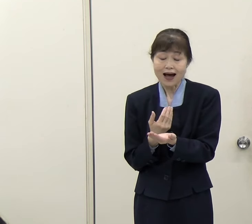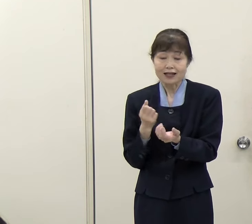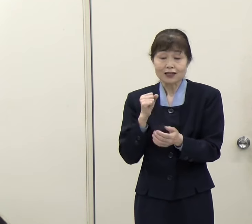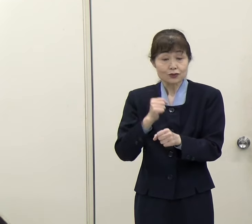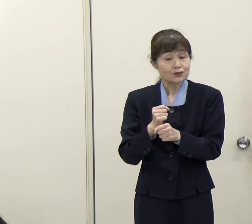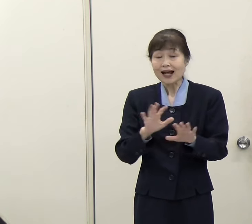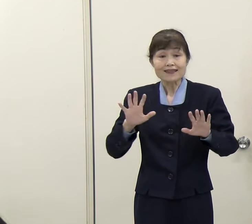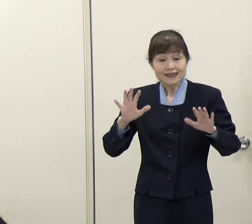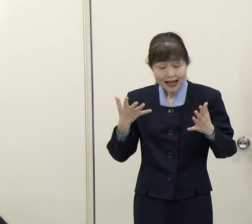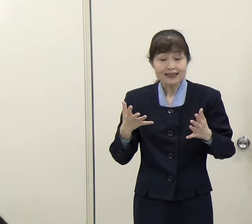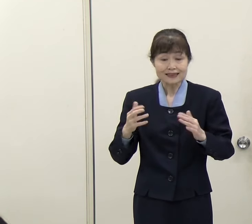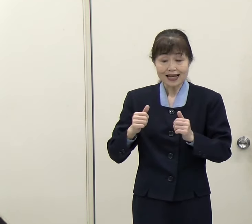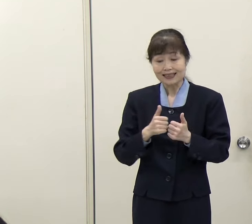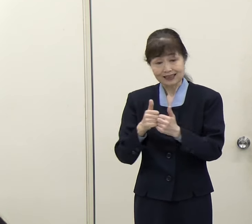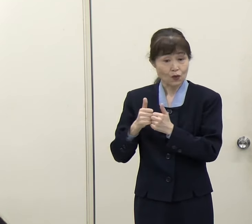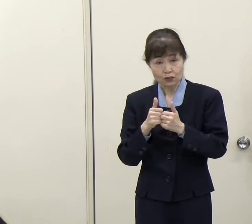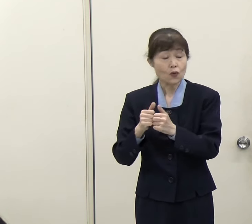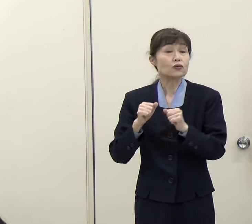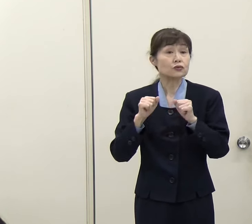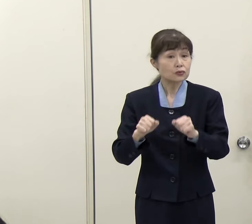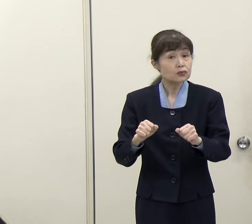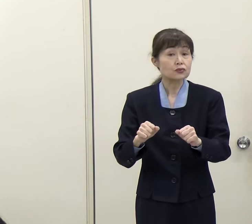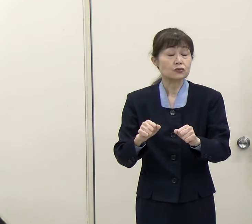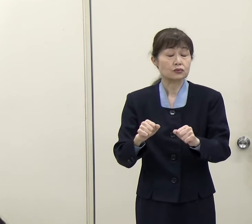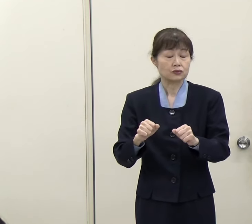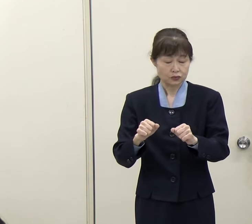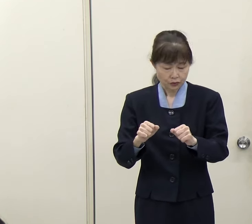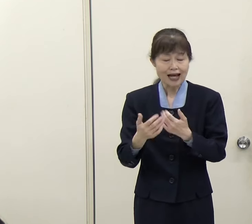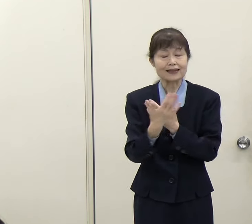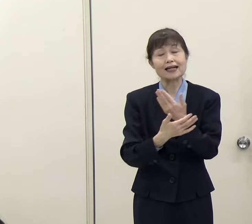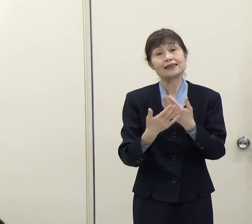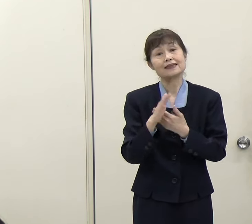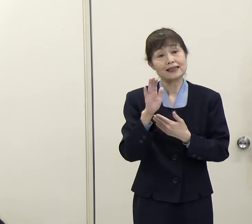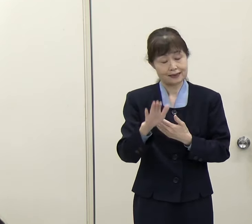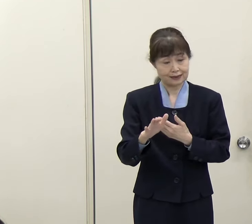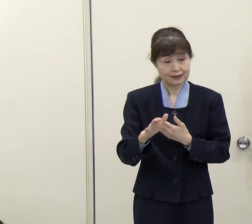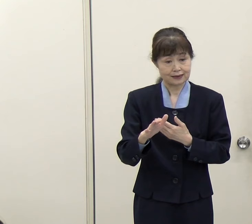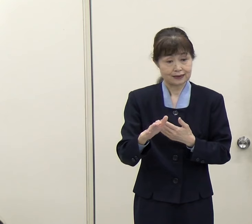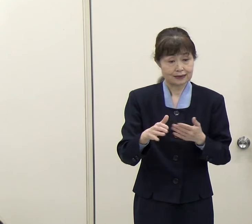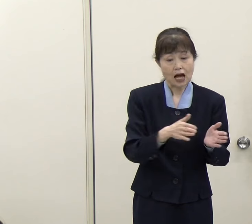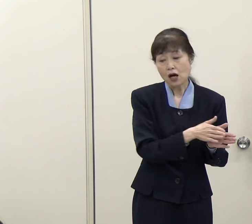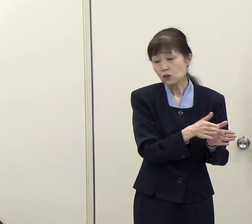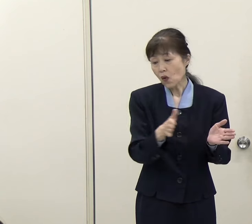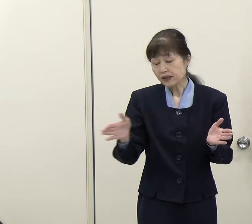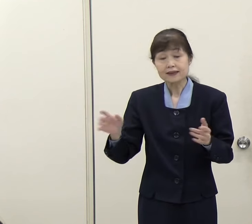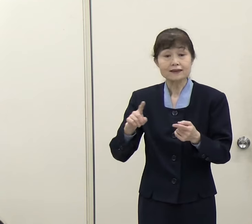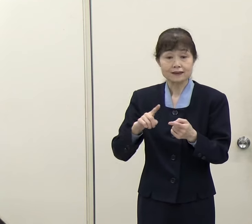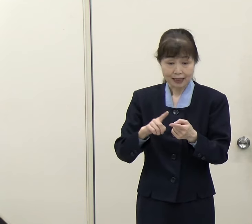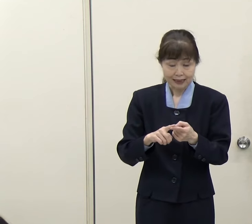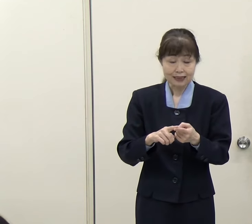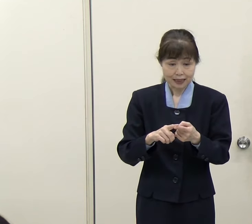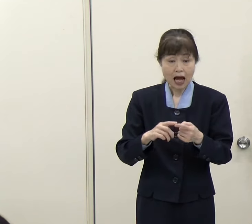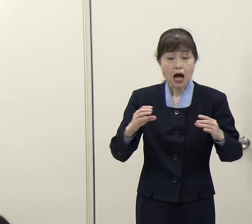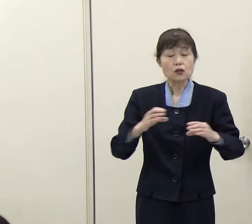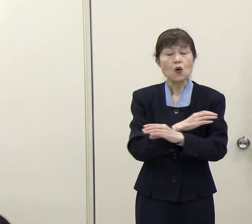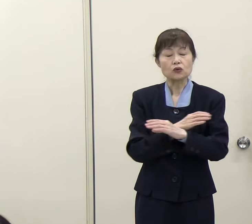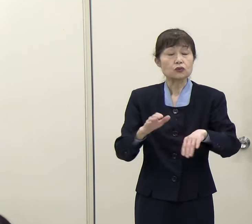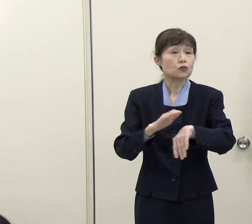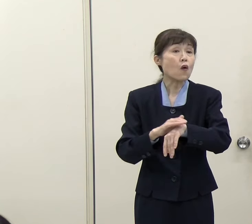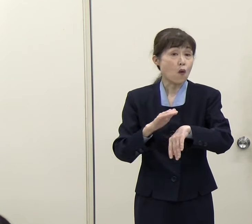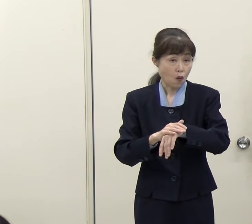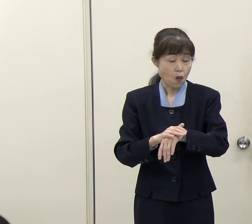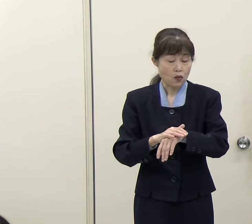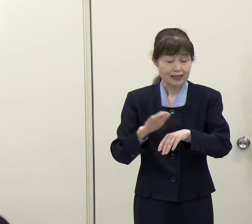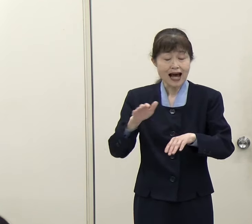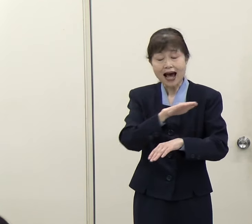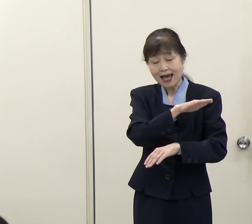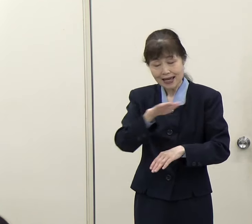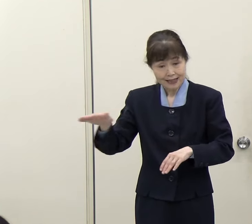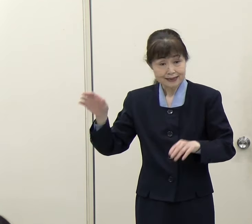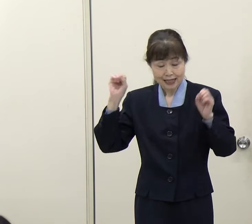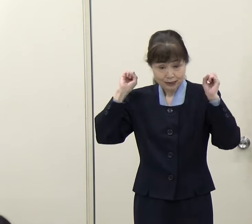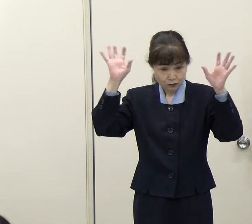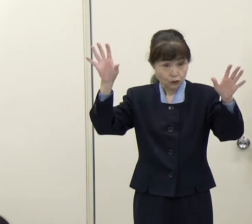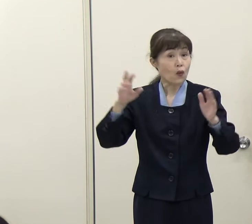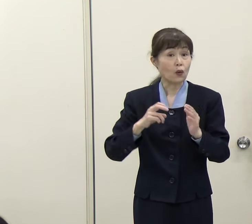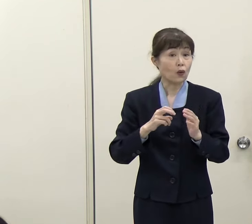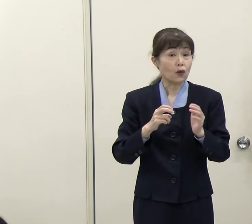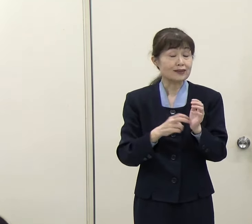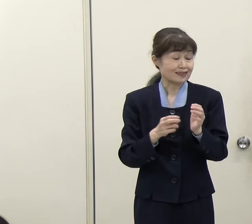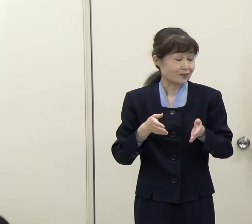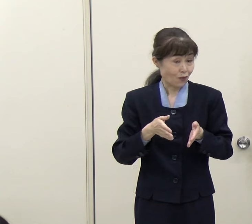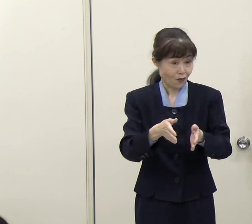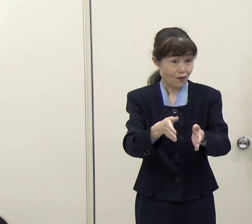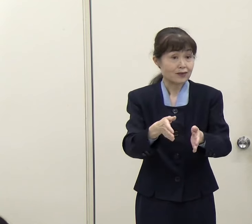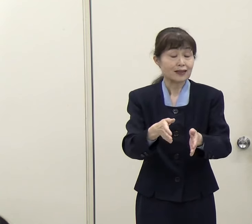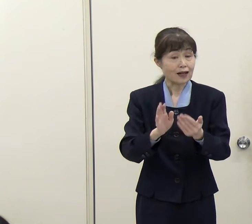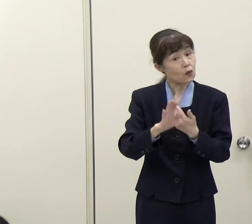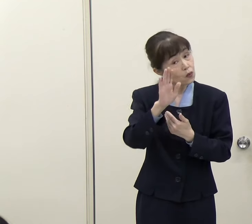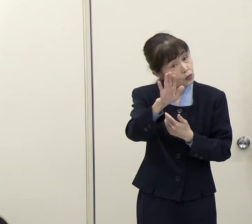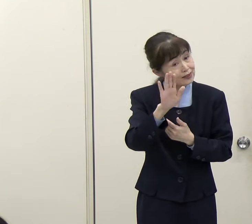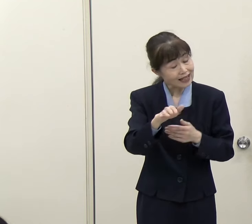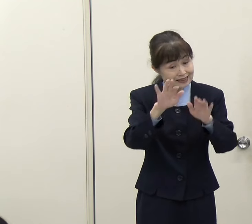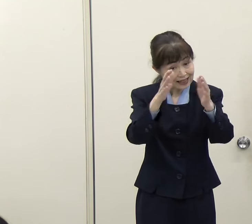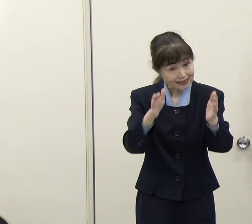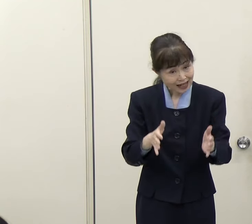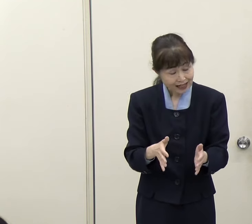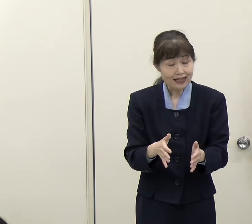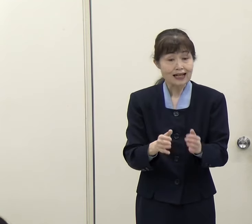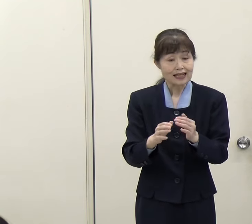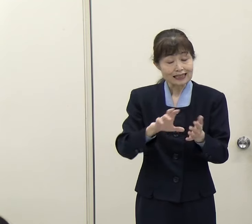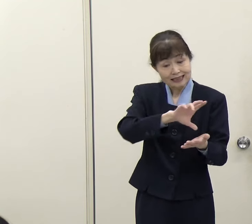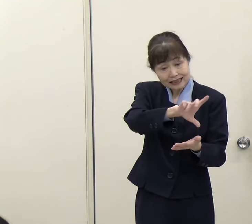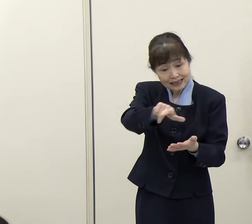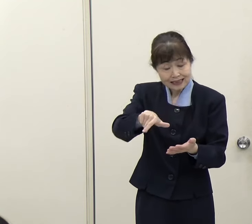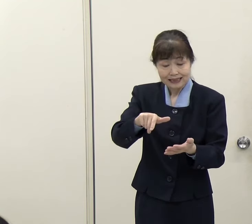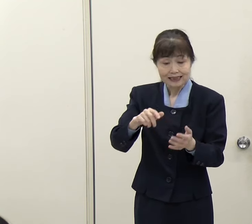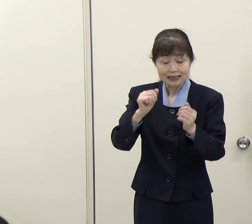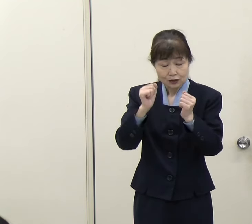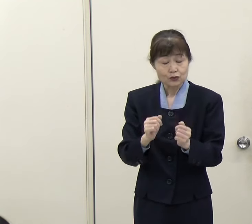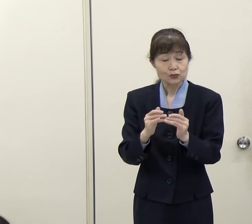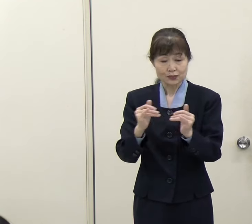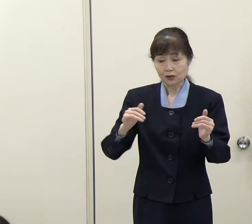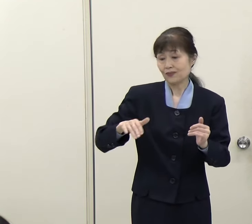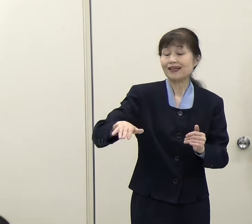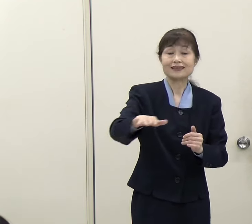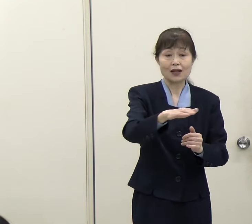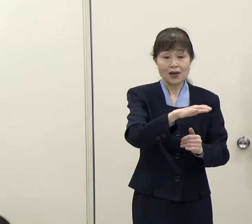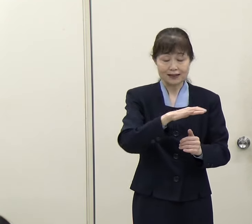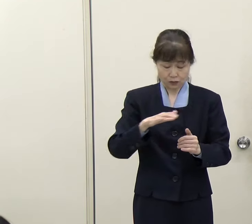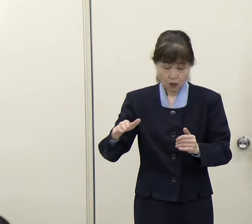こういった前提に立った上で、広域的な地域公共交通である平成筑豊鉄道の今後の在り方、ひいては地域全体として住民の皆さんの移動手段というのを